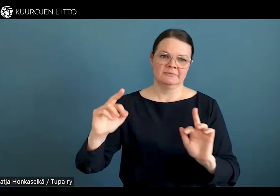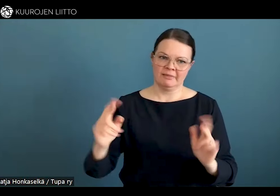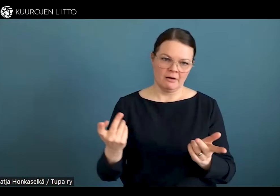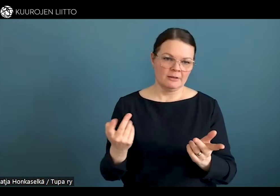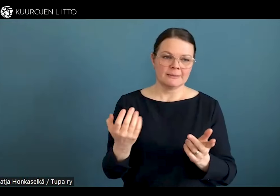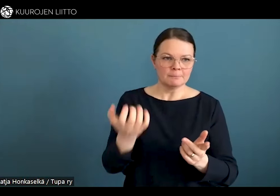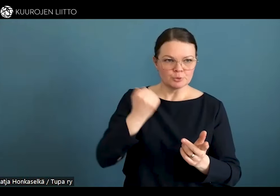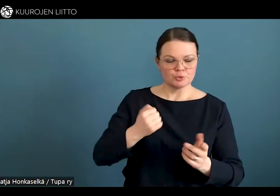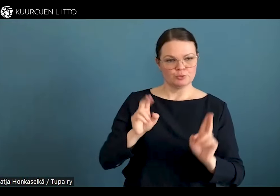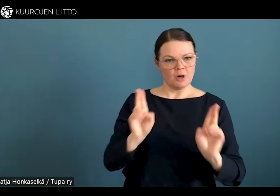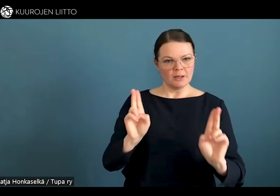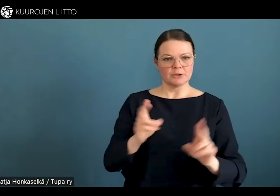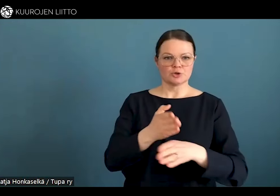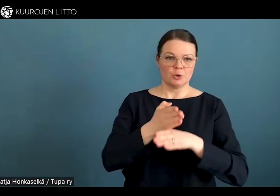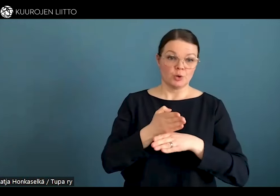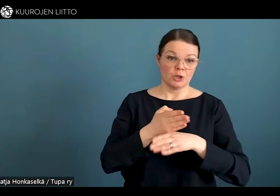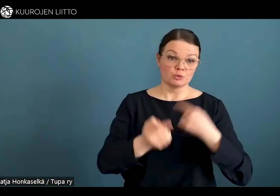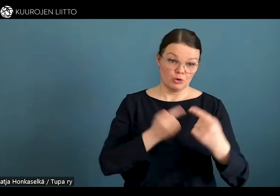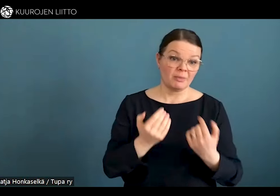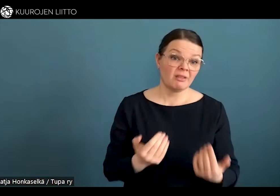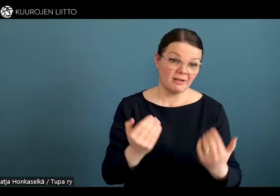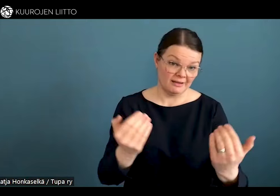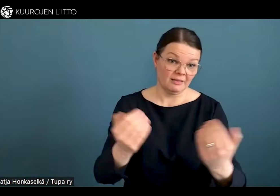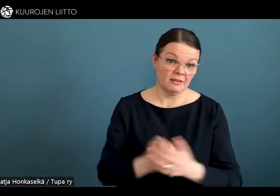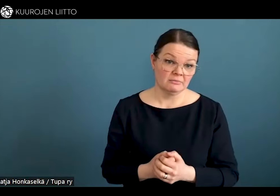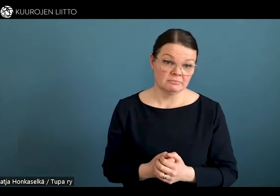jotta pystyisimme aidosti kehittämään toimintaamme.